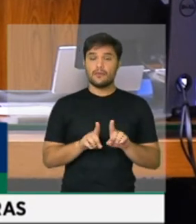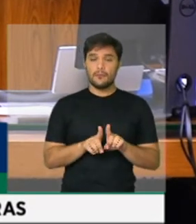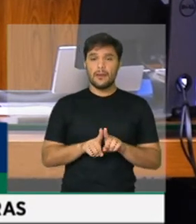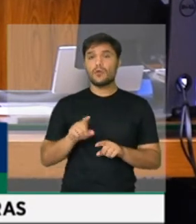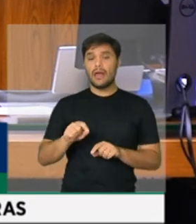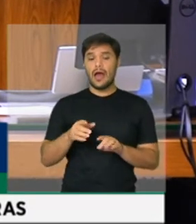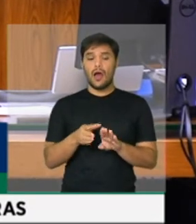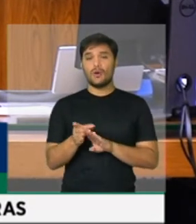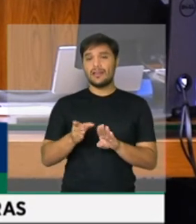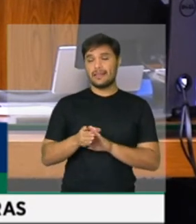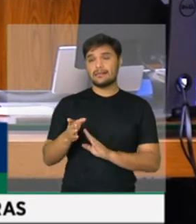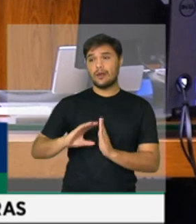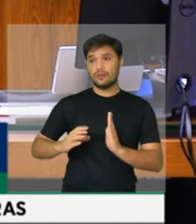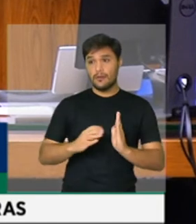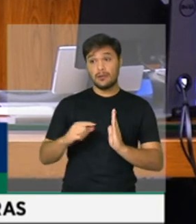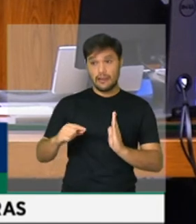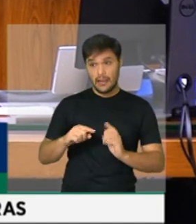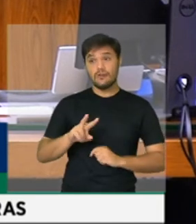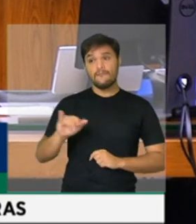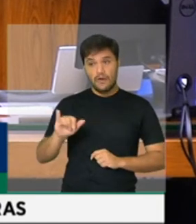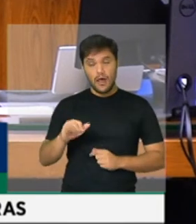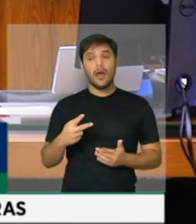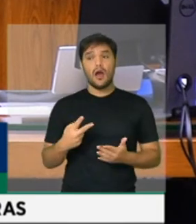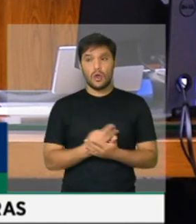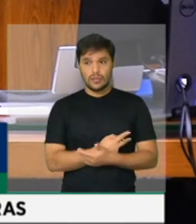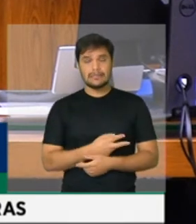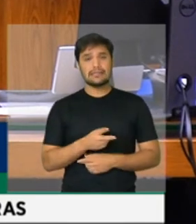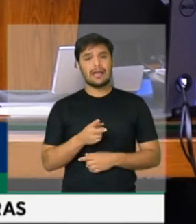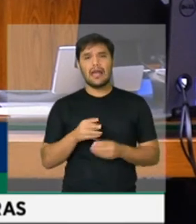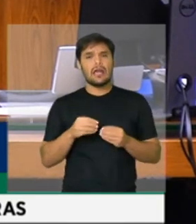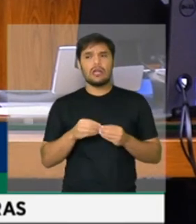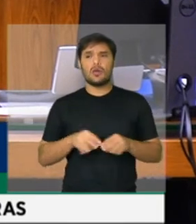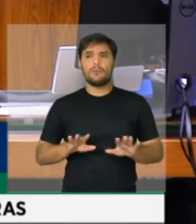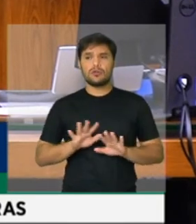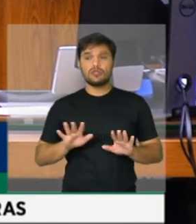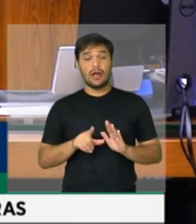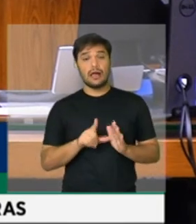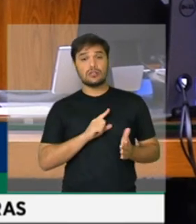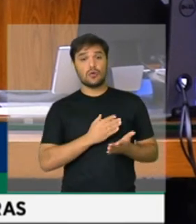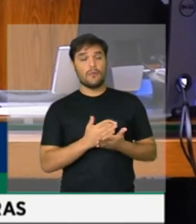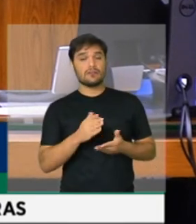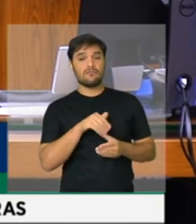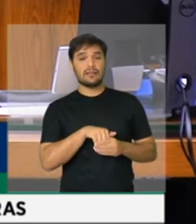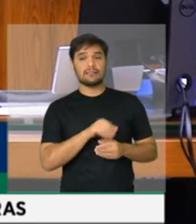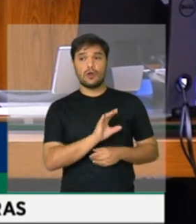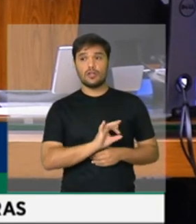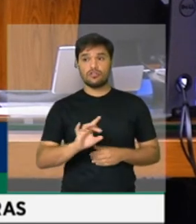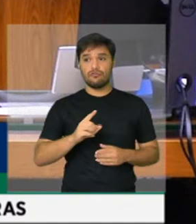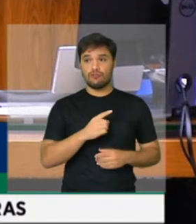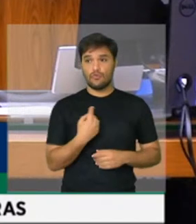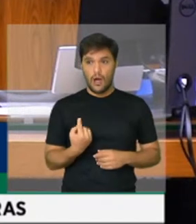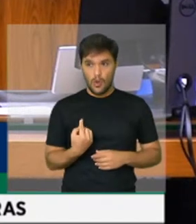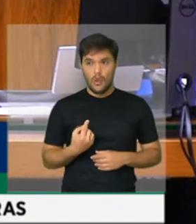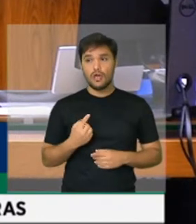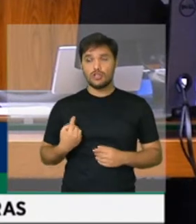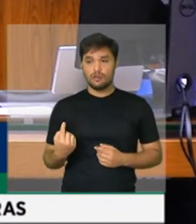BANCADAS, TENDO EM VISTA QUE A ORIENTAÇÃO DAS BANCADAS REALIZAR-SE-ÁSEM PREJUÍZO NO INÍCIO DA VOTAÇÃO NOMINAL, NOS TERMOS DO PARÁGRAFO